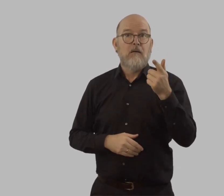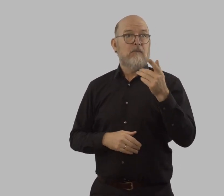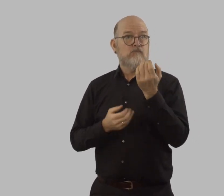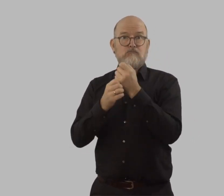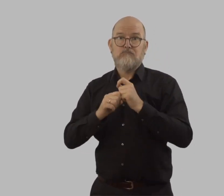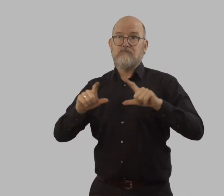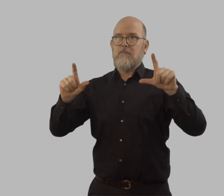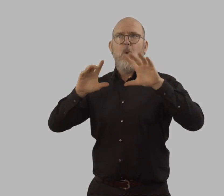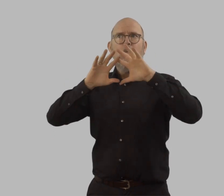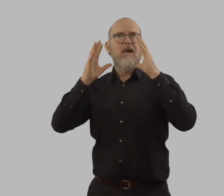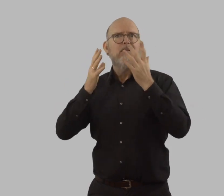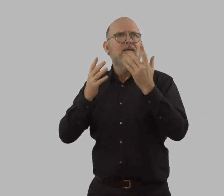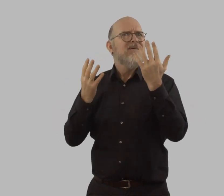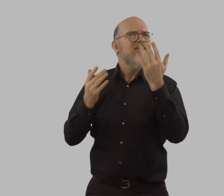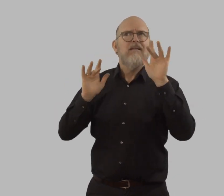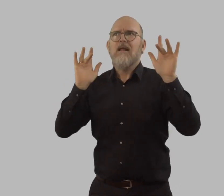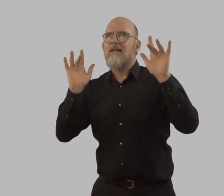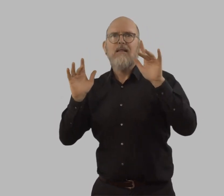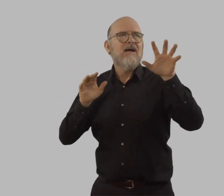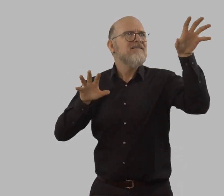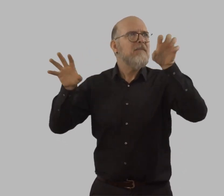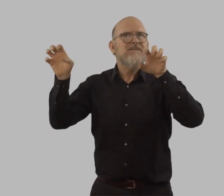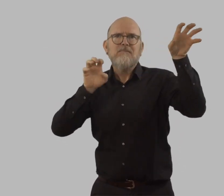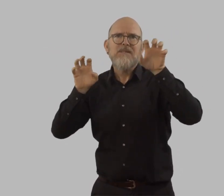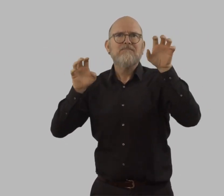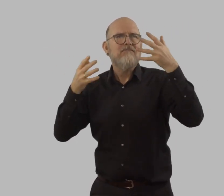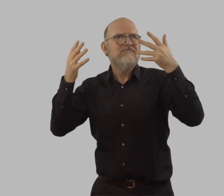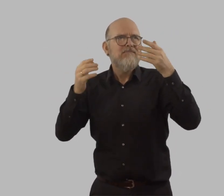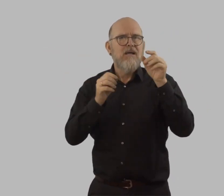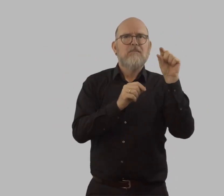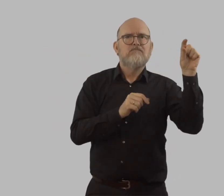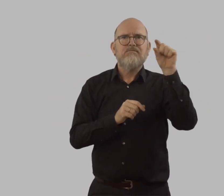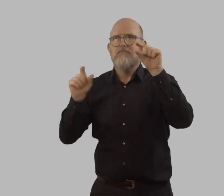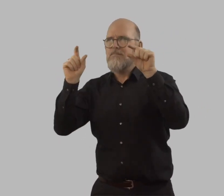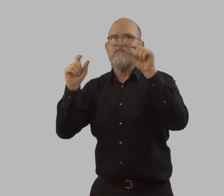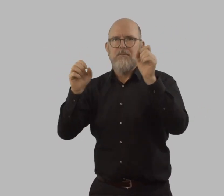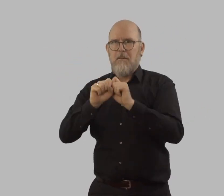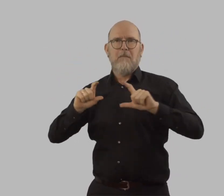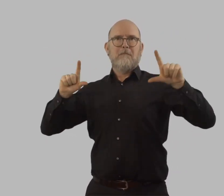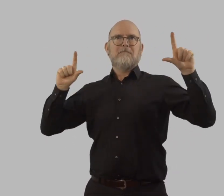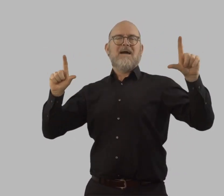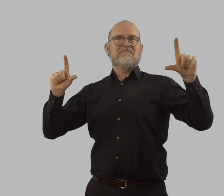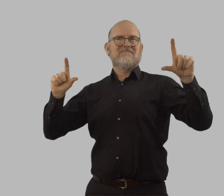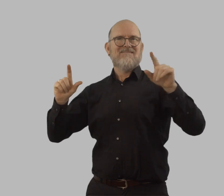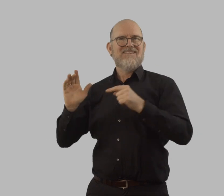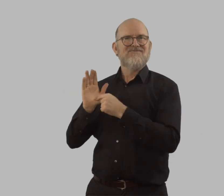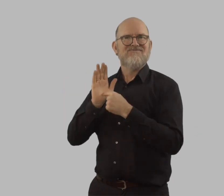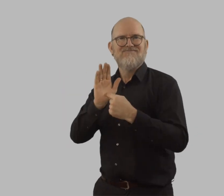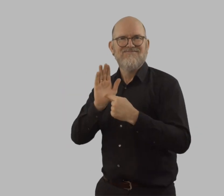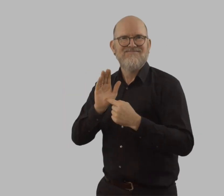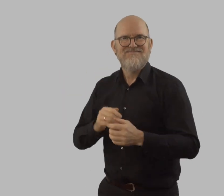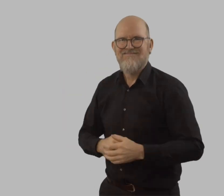hat die Verhältnisse der Welt in aneinandergereihte Symbolen verpackt.